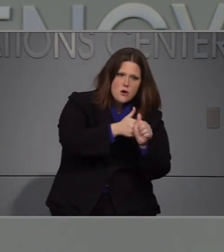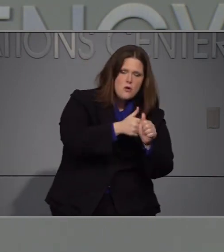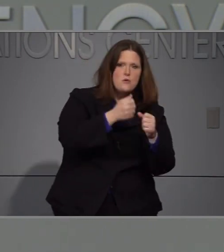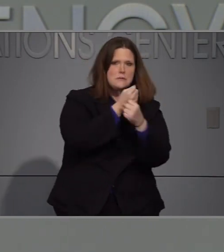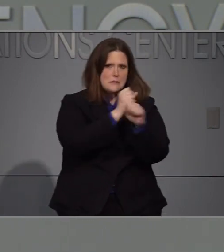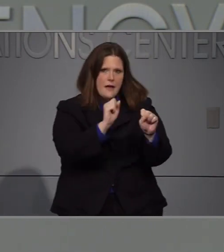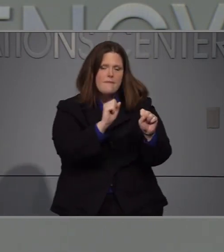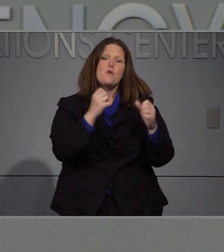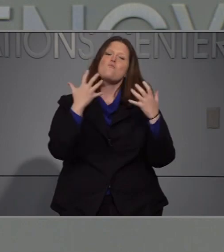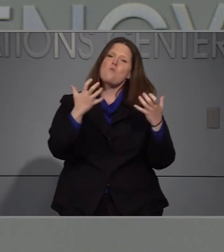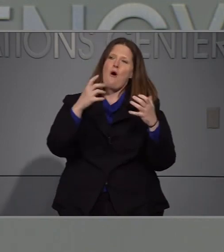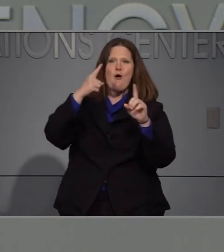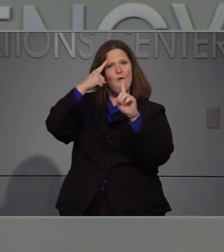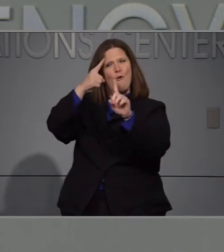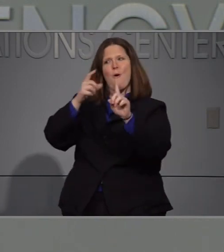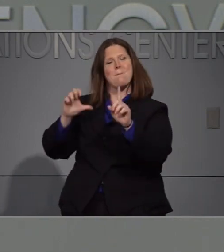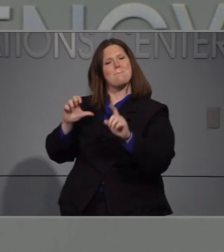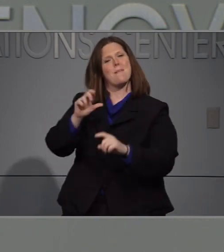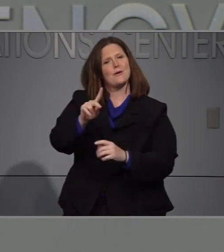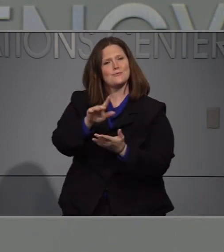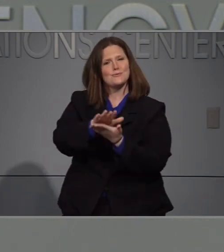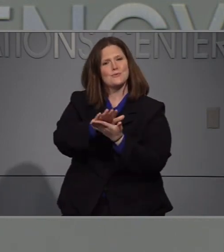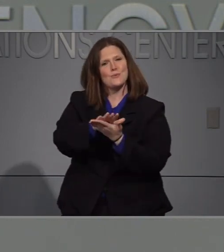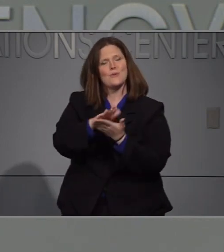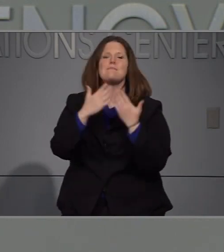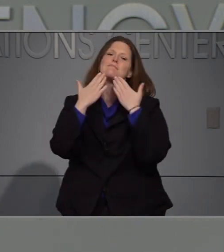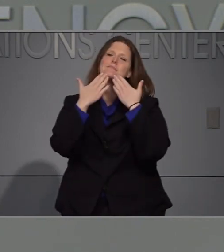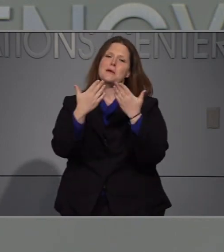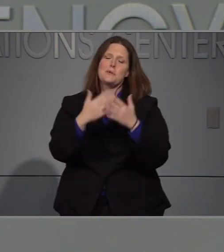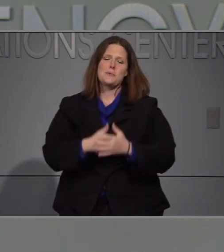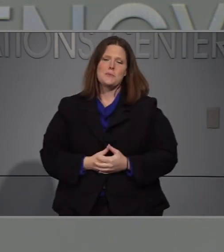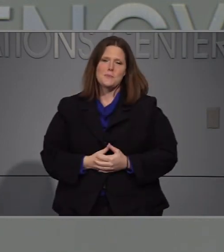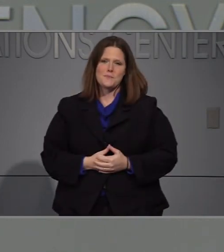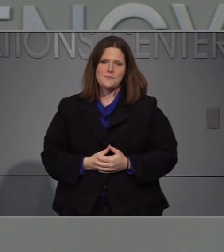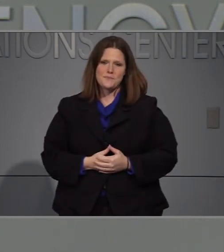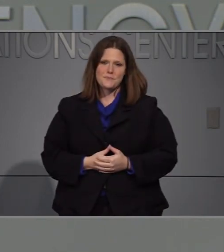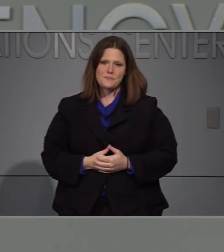poder enfocarnos en que los niños regresen a la escuela gracias.